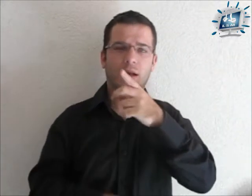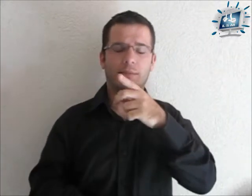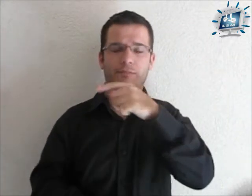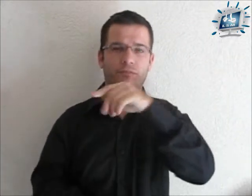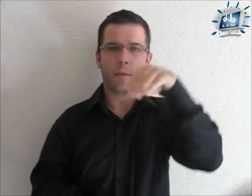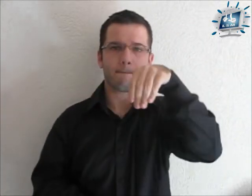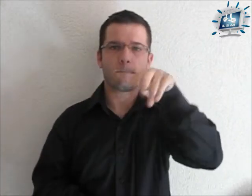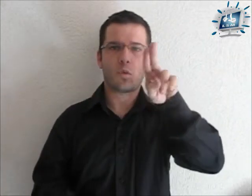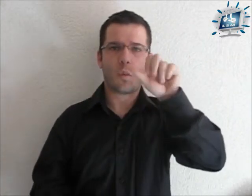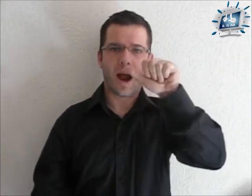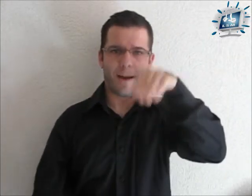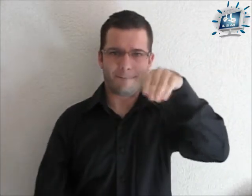porque Muammar Gadafi dice que serán ejecutados